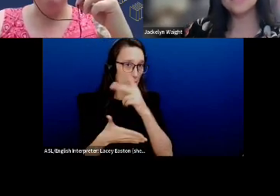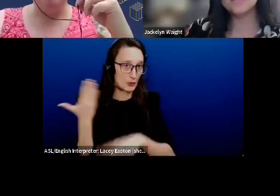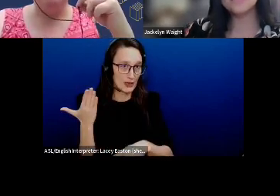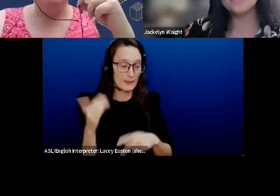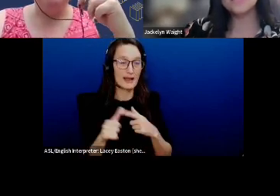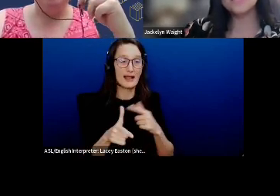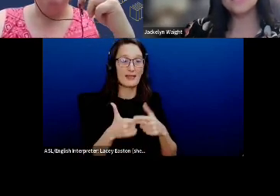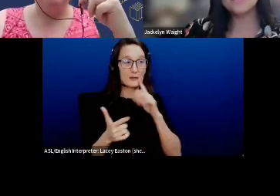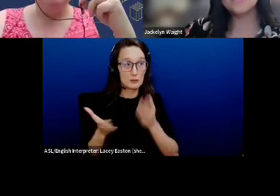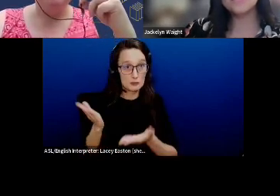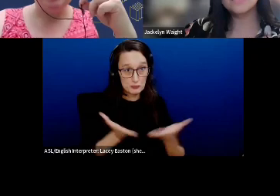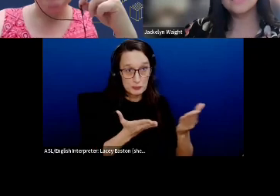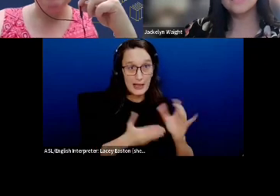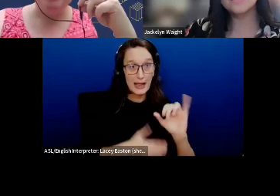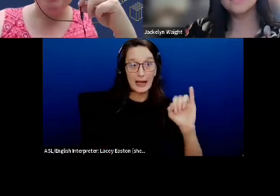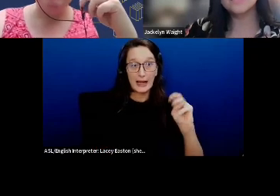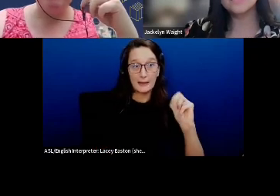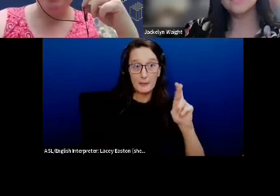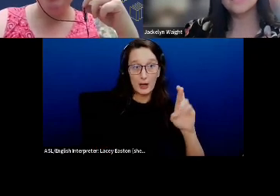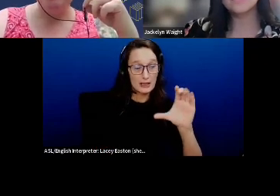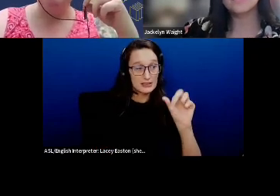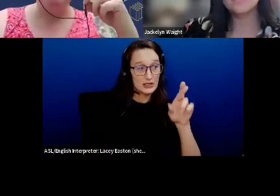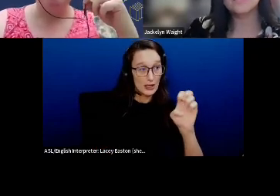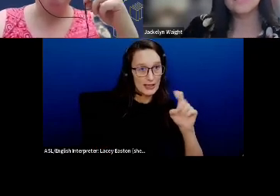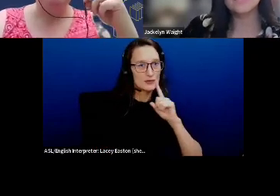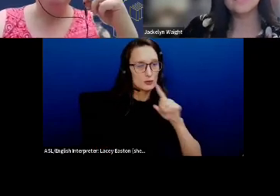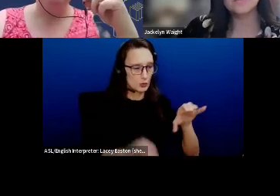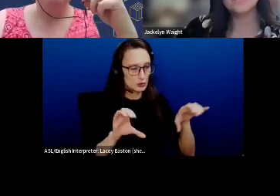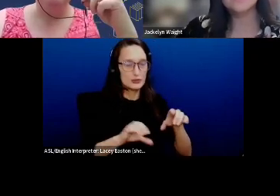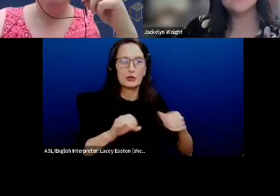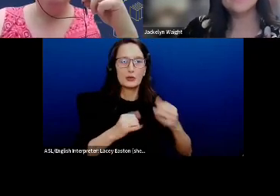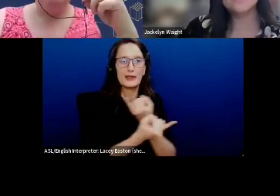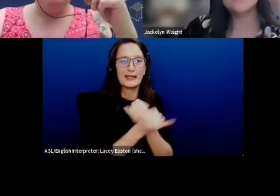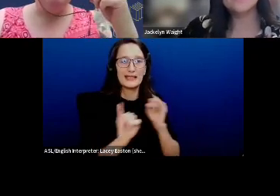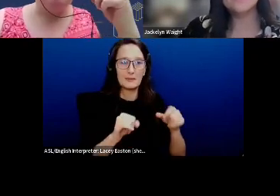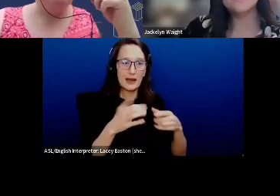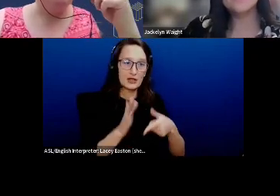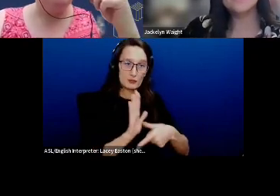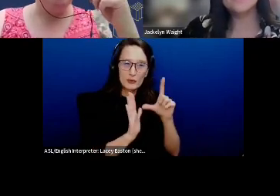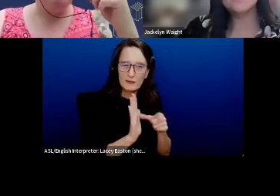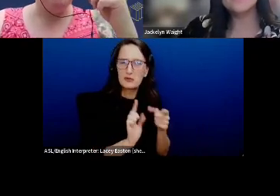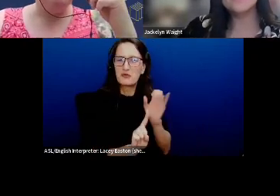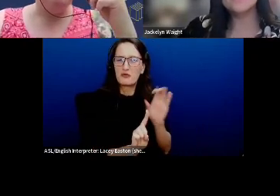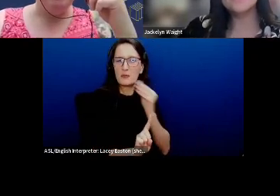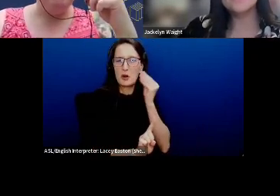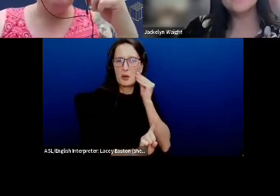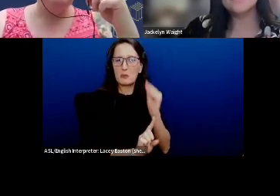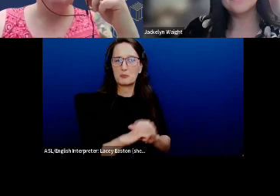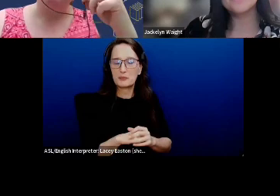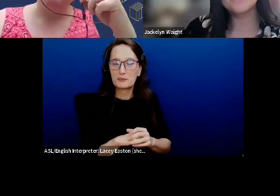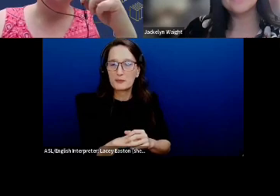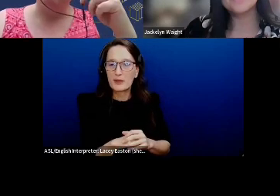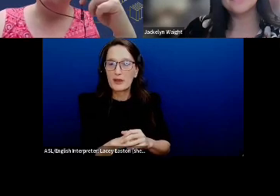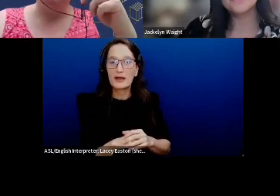estas realizan revisiones independientes desde sus hogares. Las IMR y las CRES se reúnen para deliberar sobre